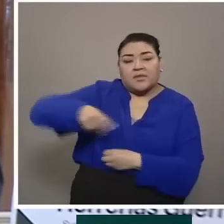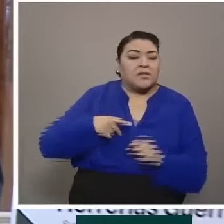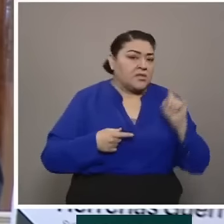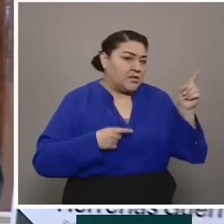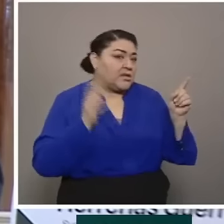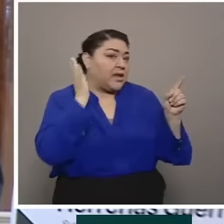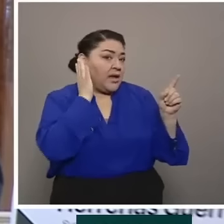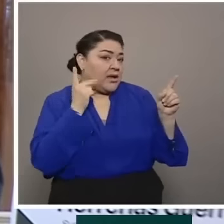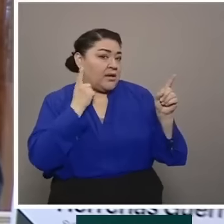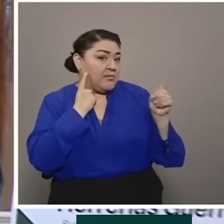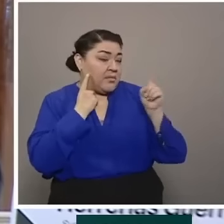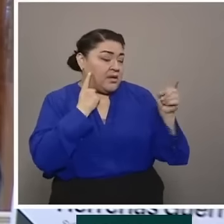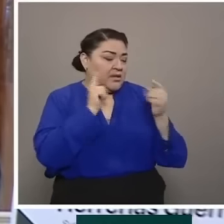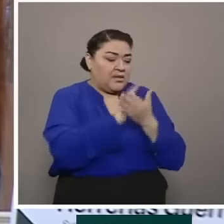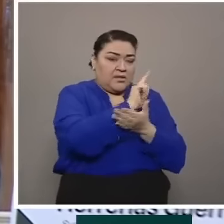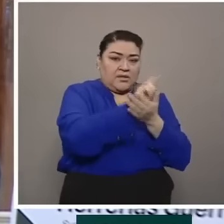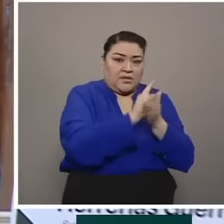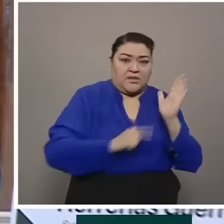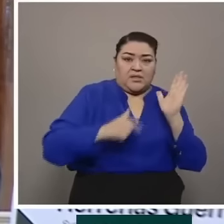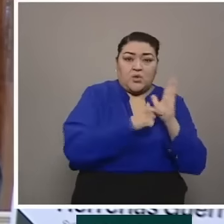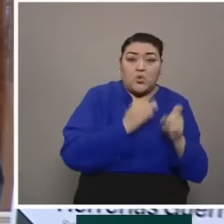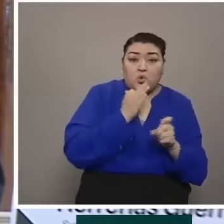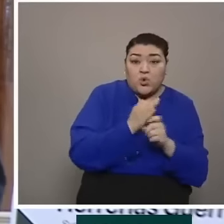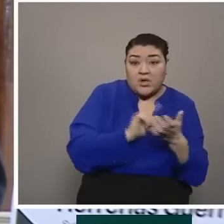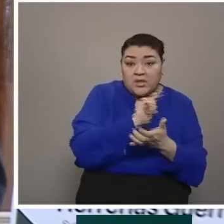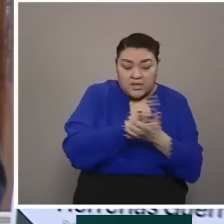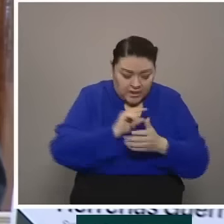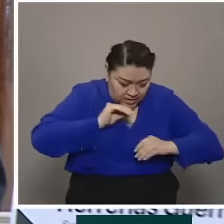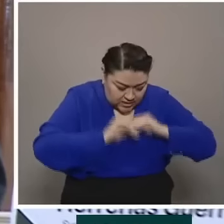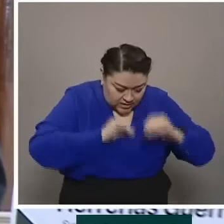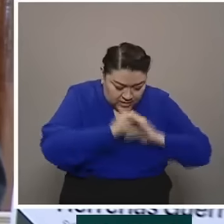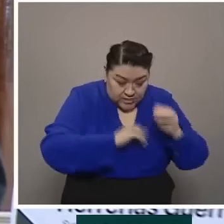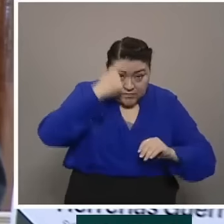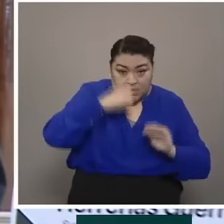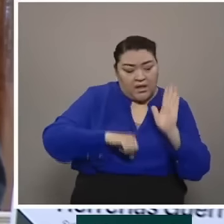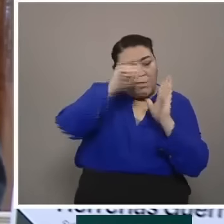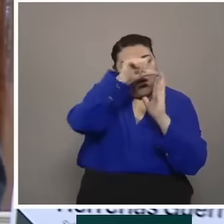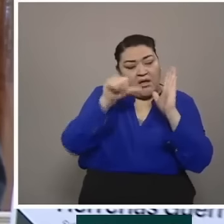obligación de desarrollar legislativamente el mandato del artículo segundo de la Constitución.